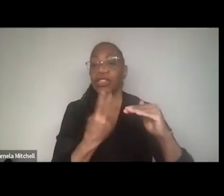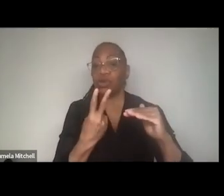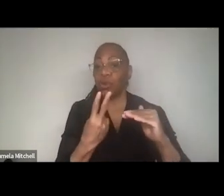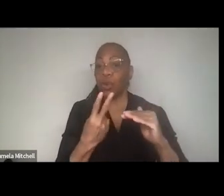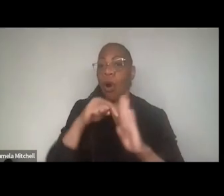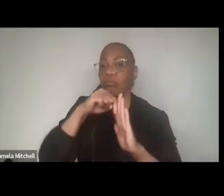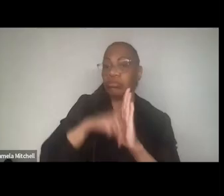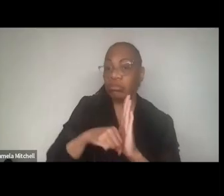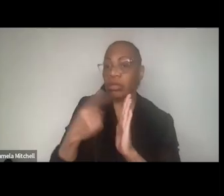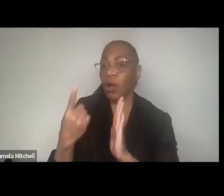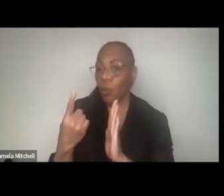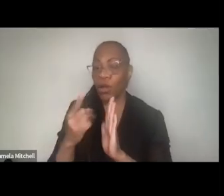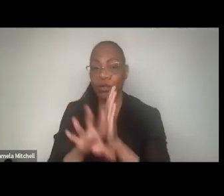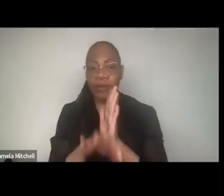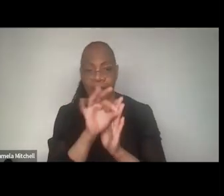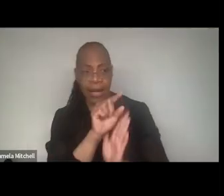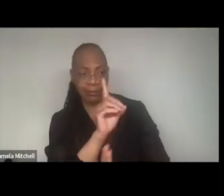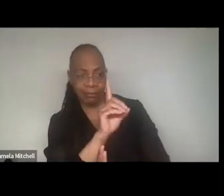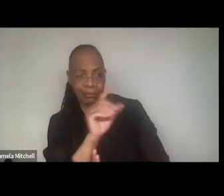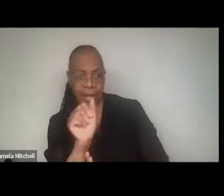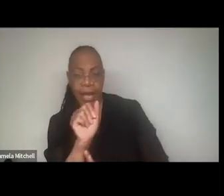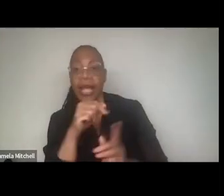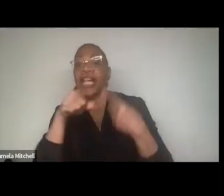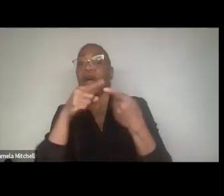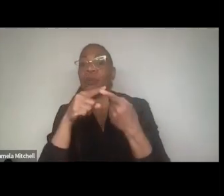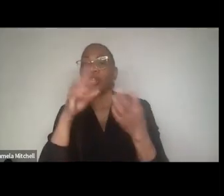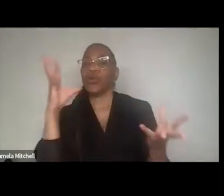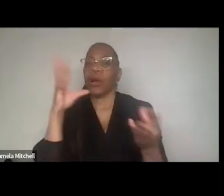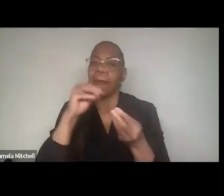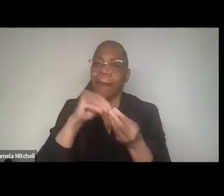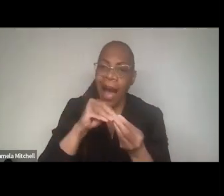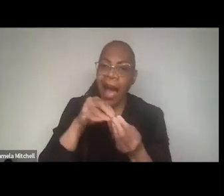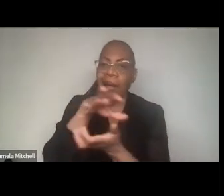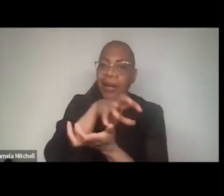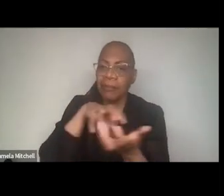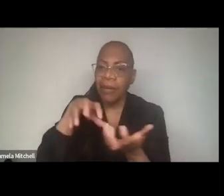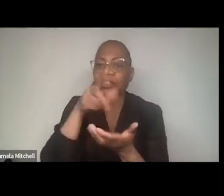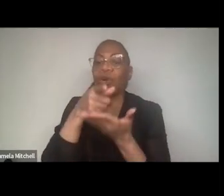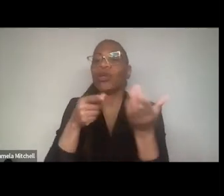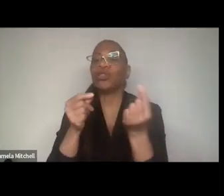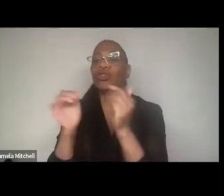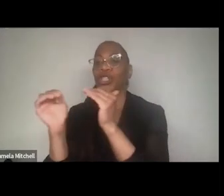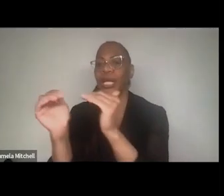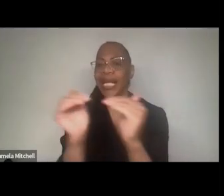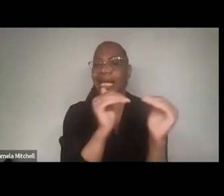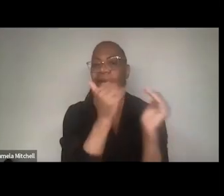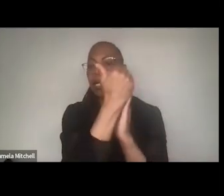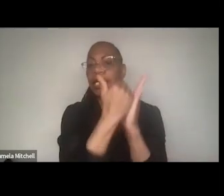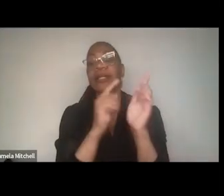cumplirás con el listado. Ahora, cuando empiezas a combinar y mezclar condiciones, técnicamente igualas un listado, pero va a ir de la mano.